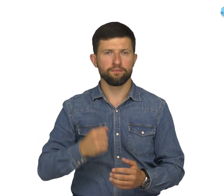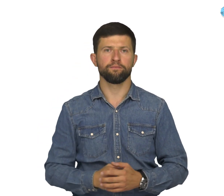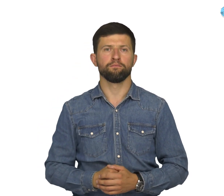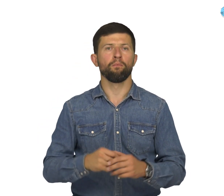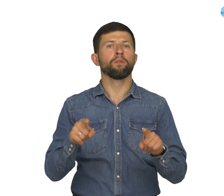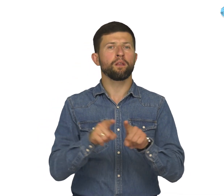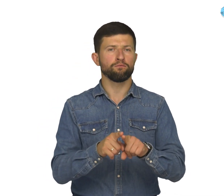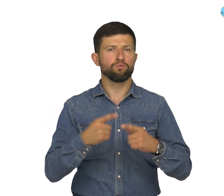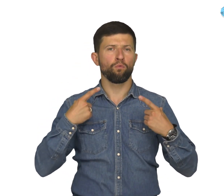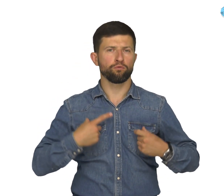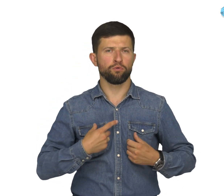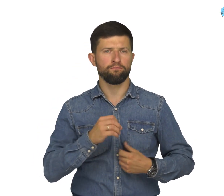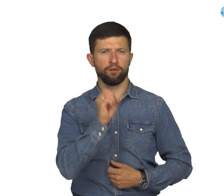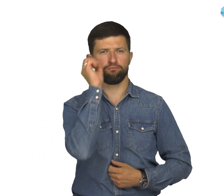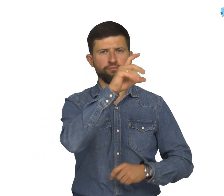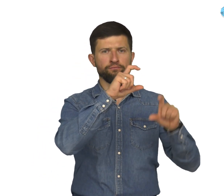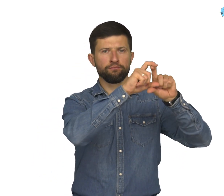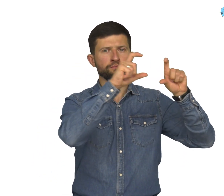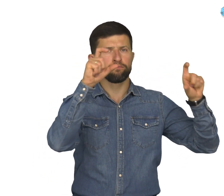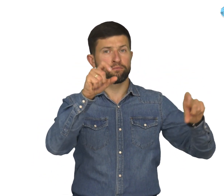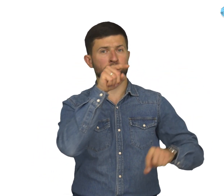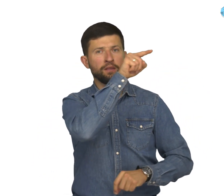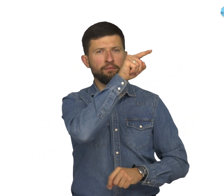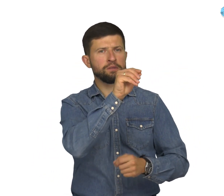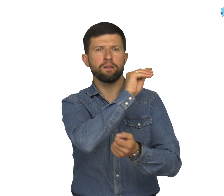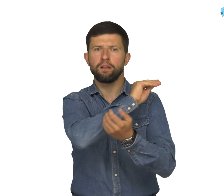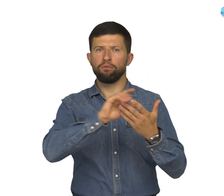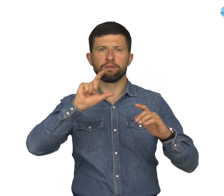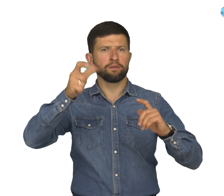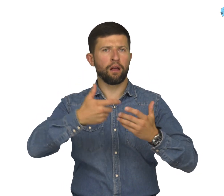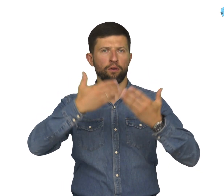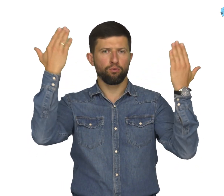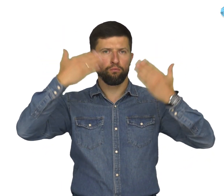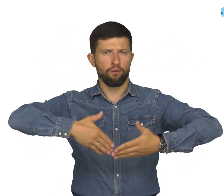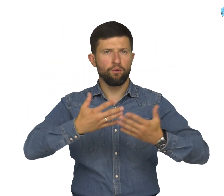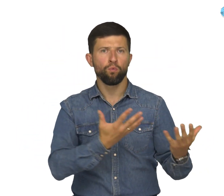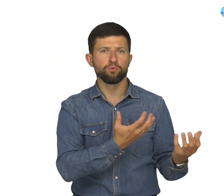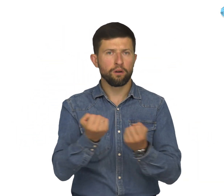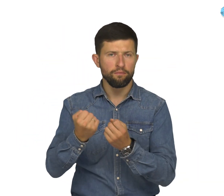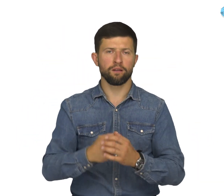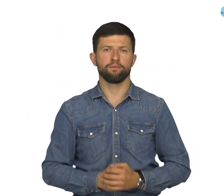osobie umieszczonej w instytucji zapewniającej nieodpłatnie całodobowe utrzymanie,